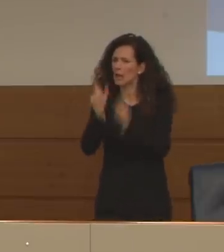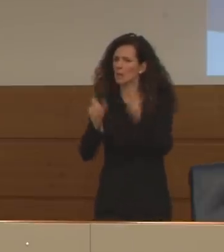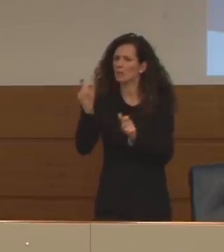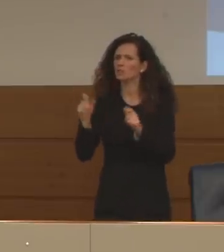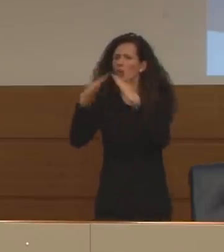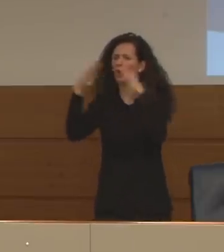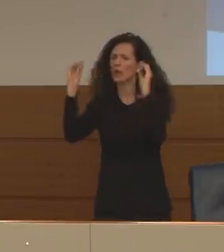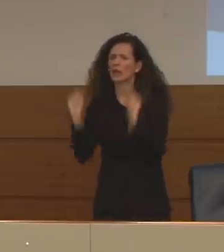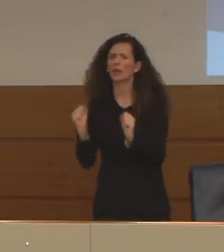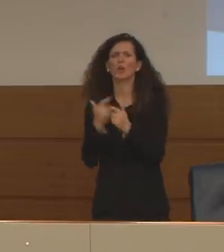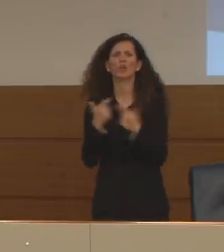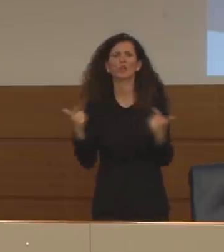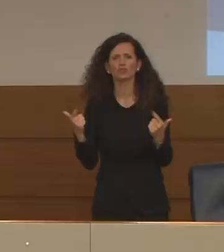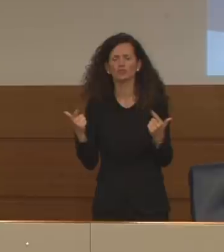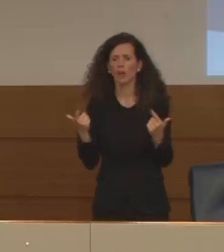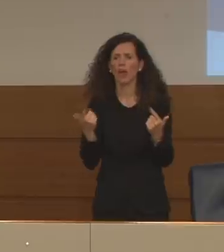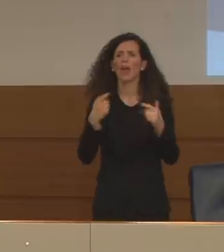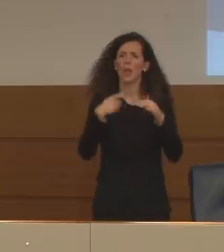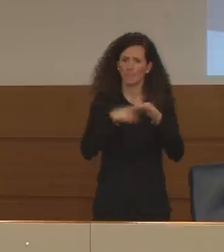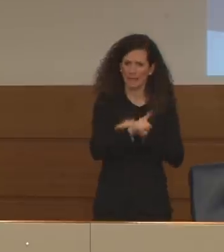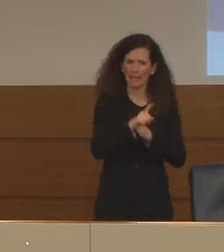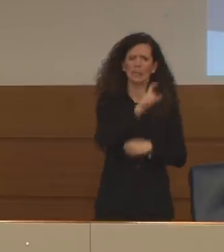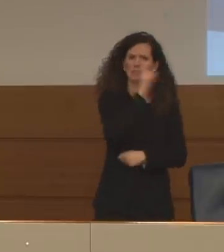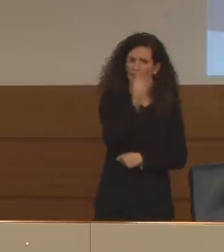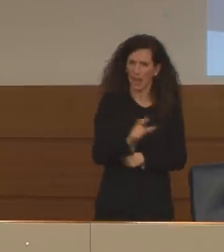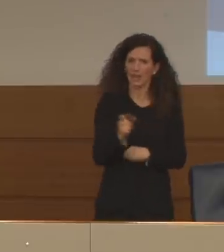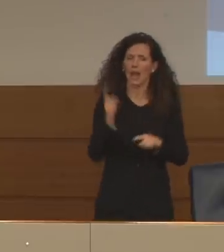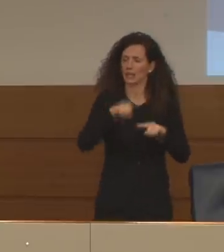anche italiani, la stampa locale riporta ogni giorno di